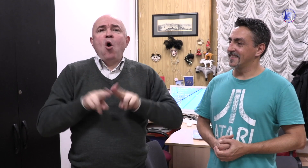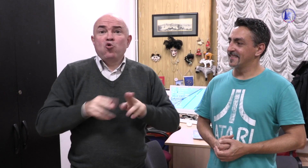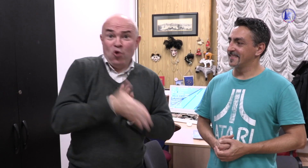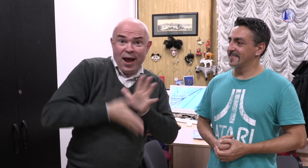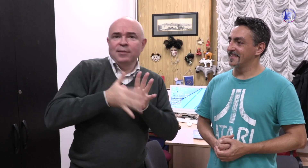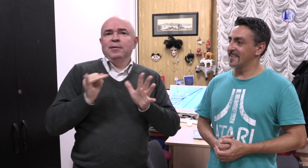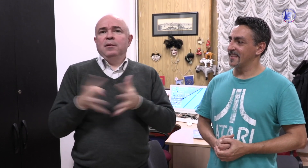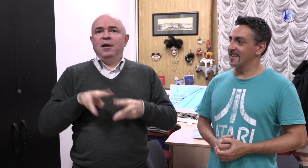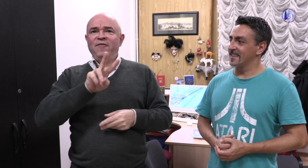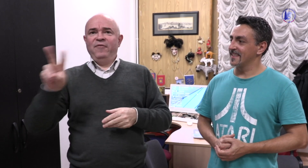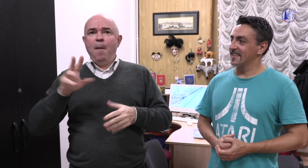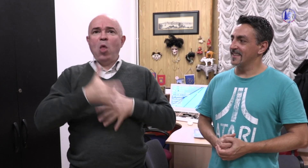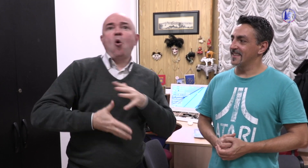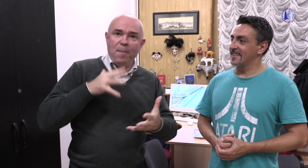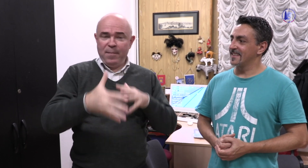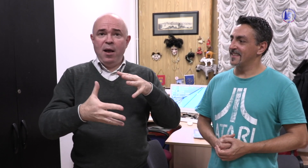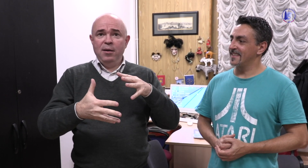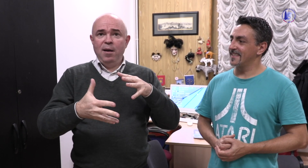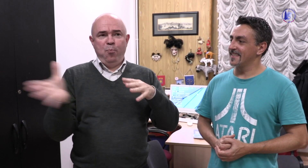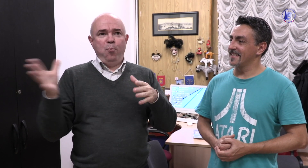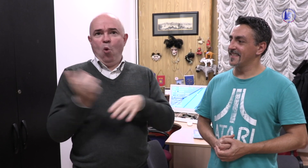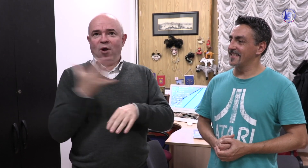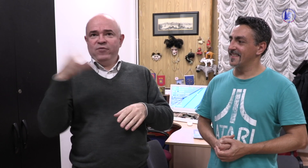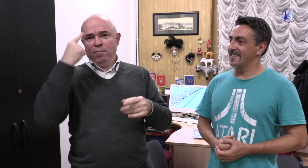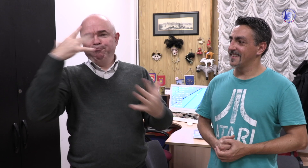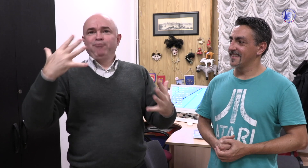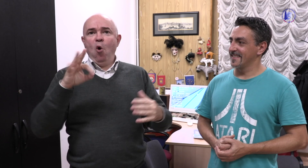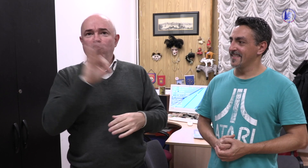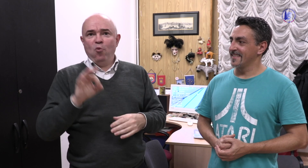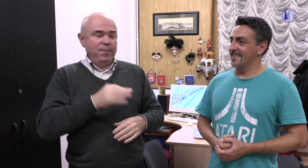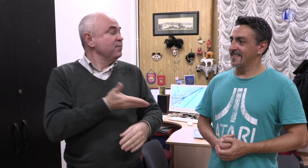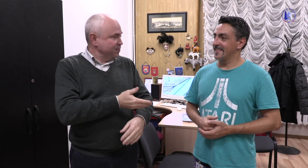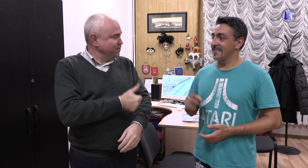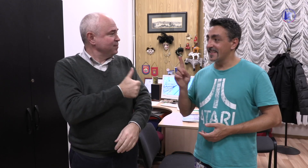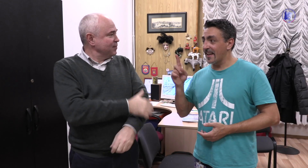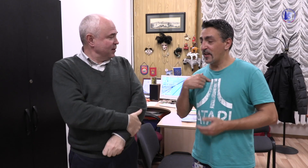объединив VV и международные жесты, чтобы слушателям было понятнее.